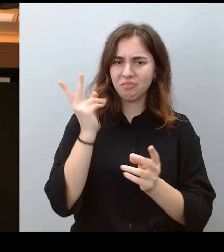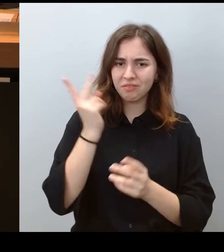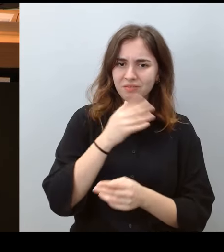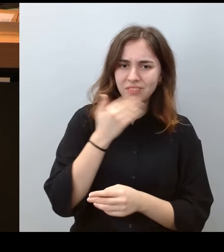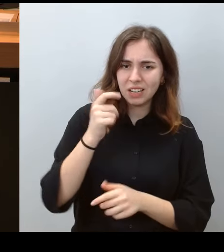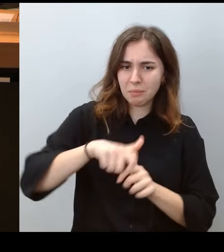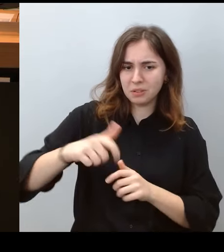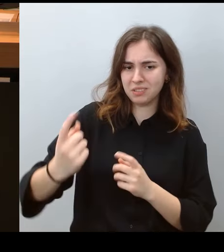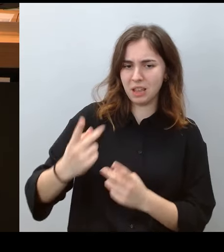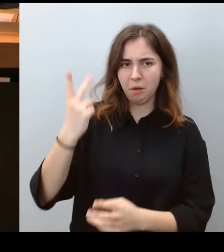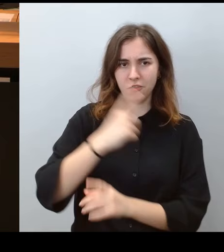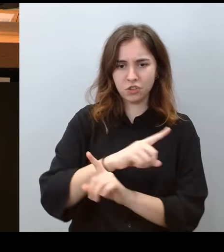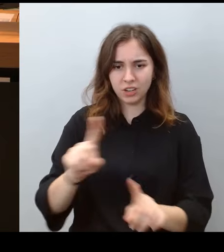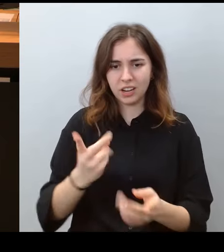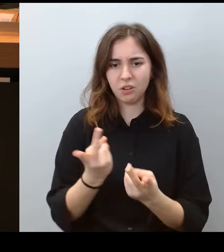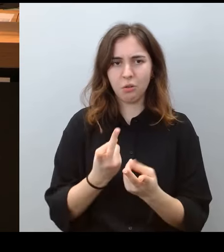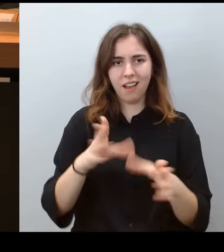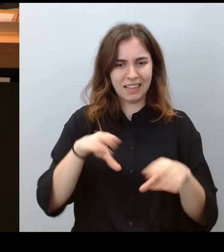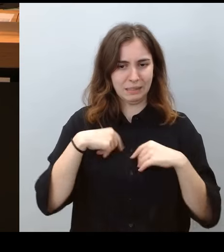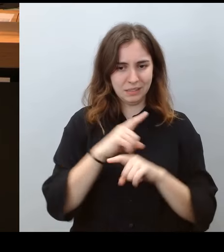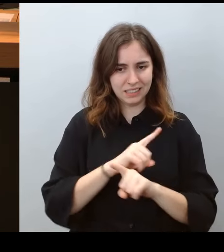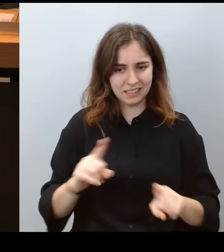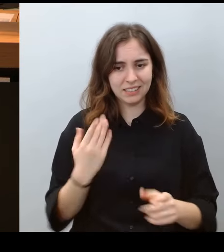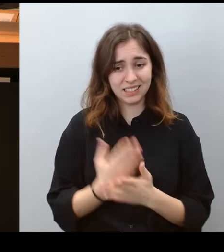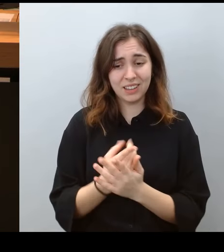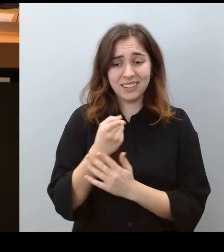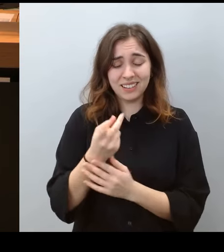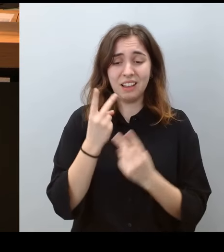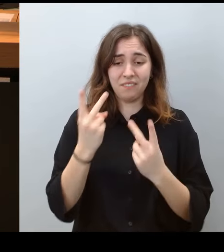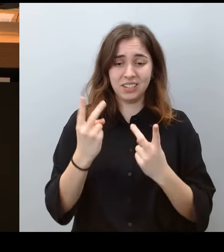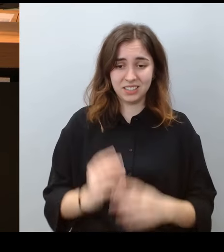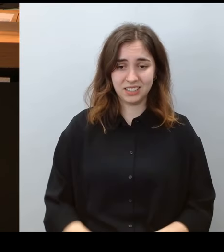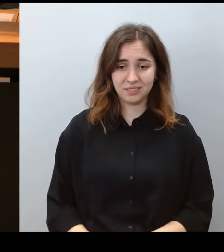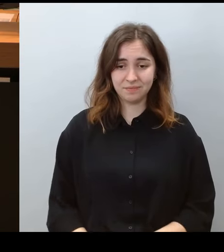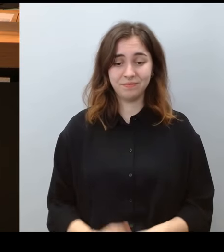Teilhabe für alle mit dem Berlinpass. Darum muss es doch gehen und